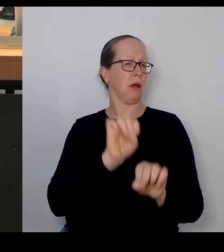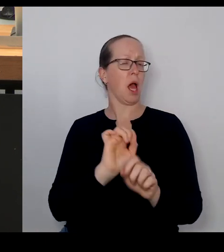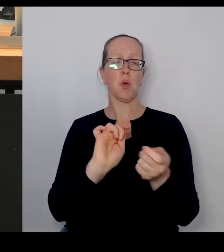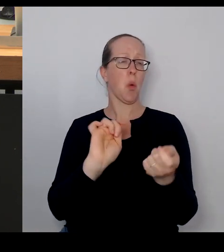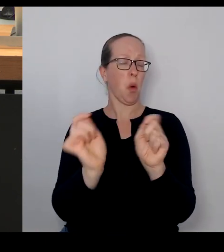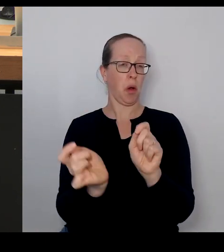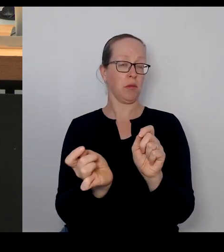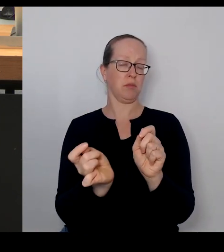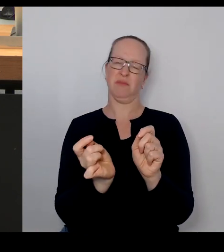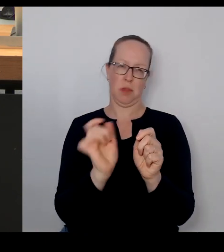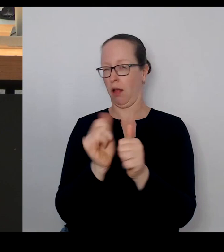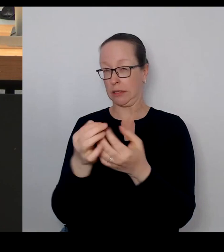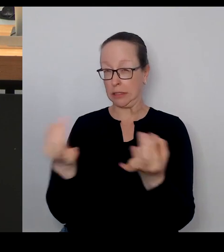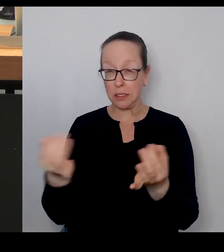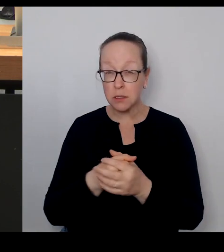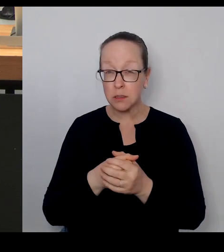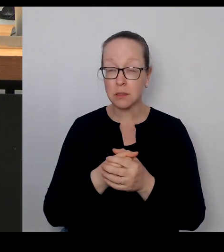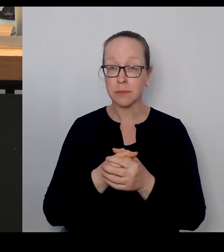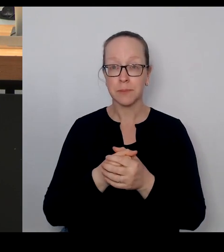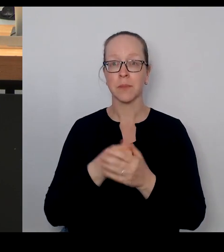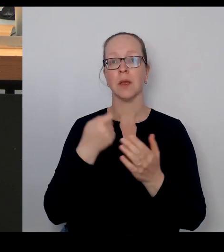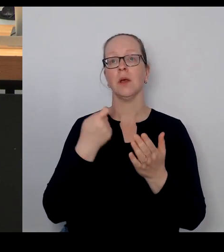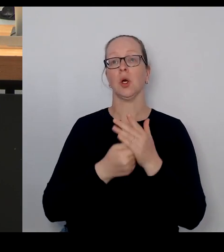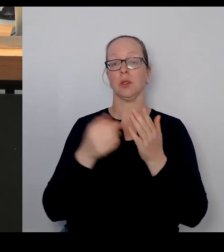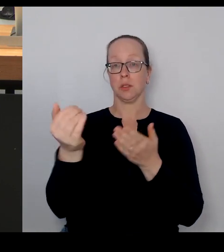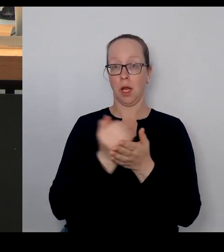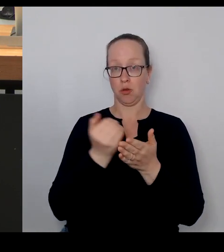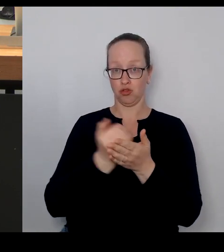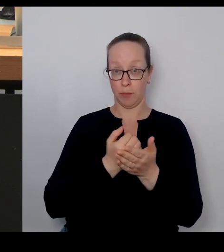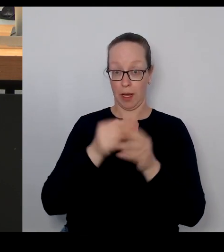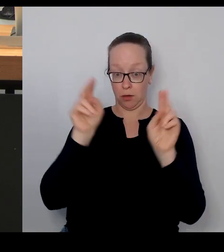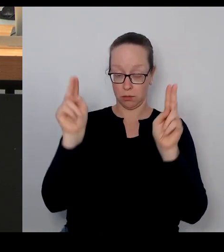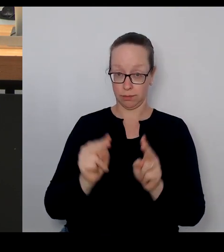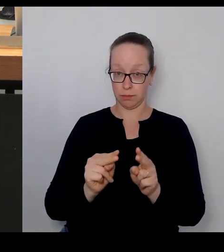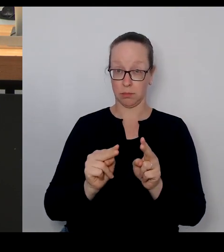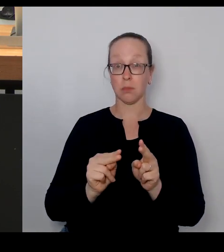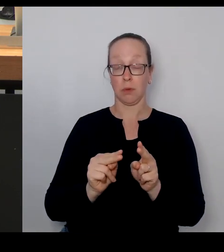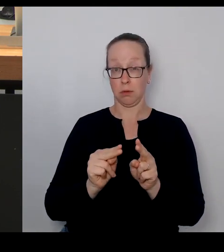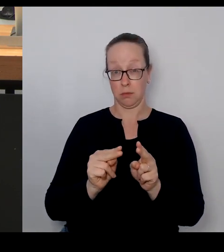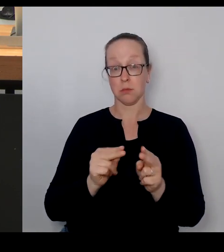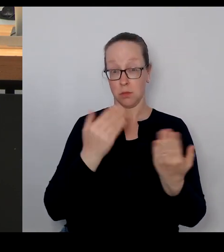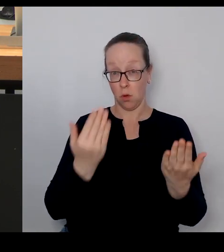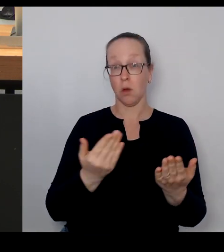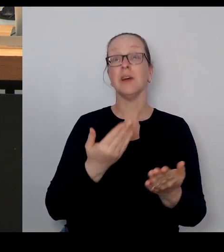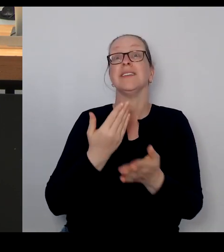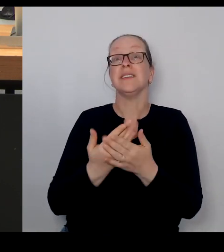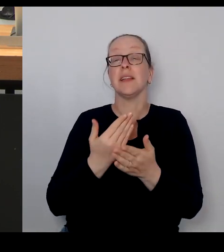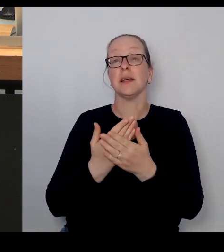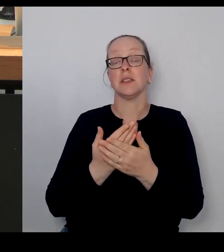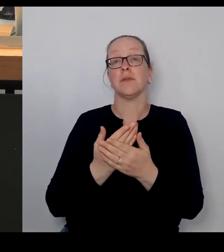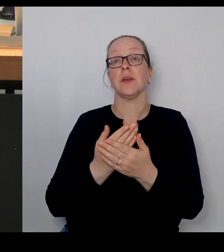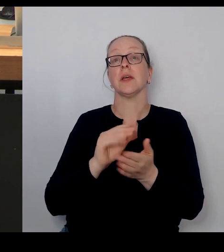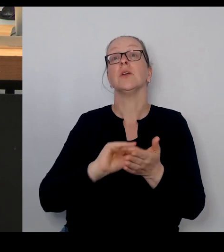in den Schulen geführt haben, die erzielt das Land auf dem Rücken der Reinigungskräfte. Das ist